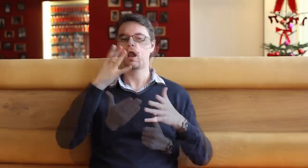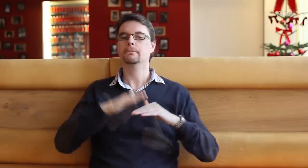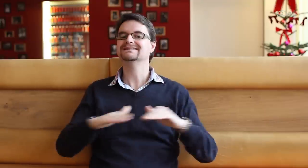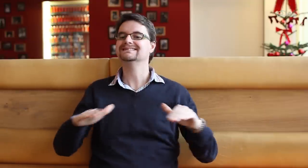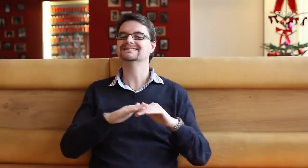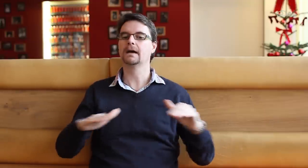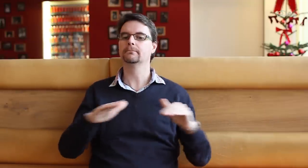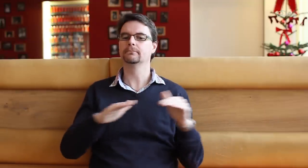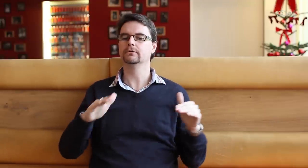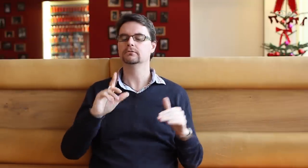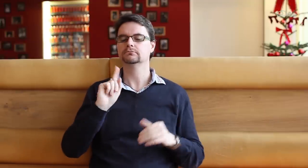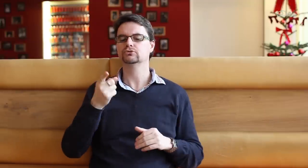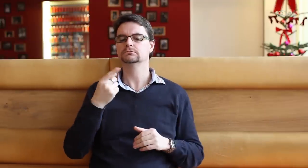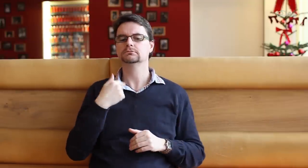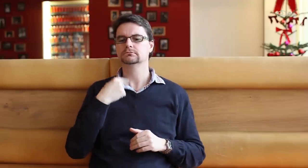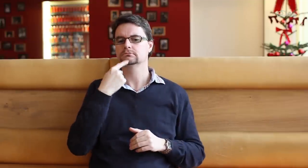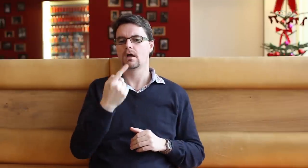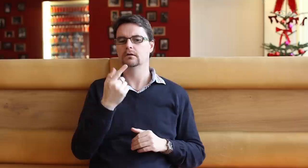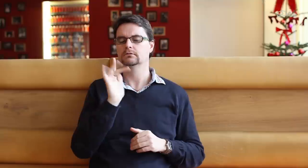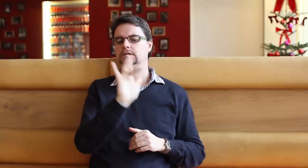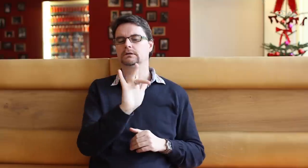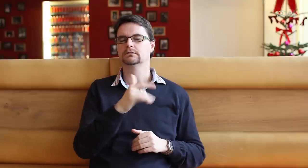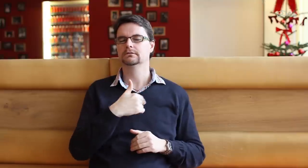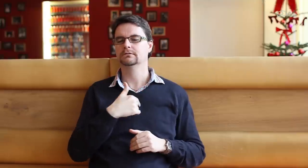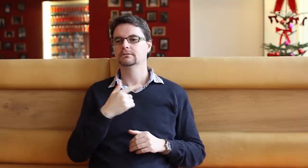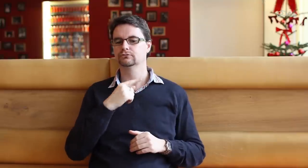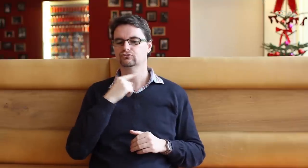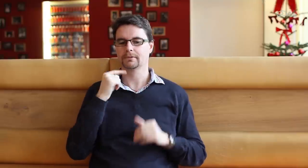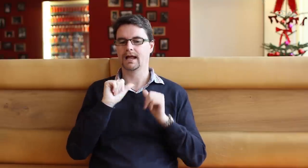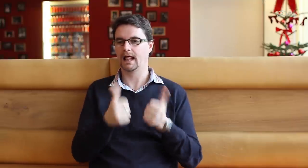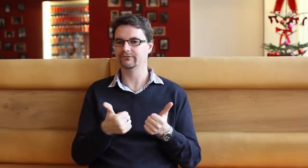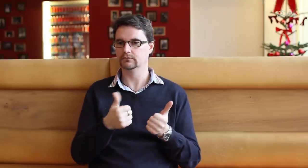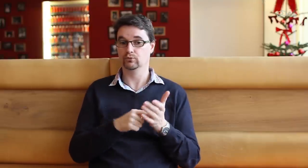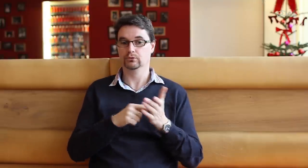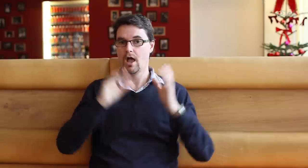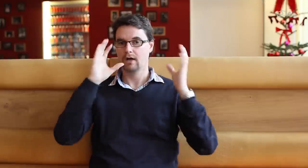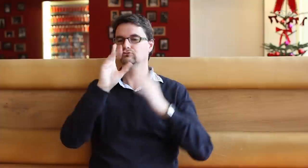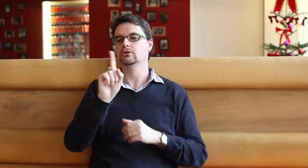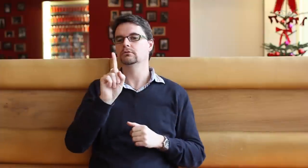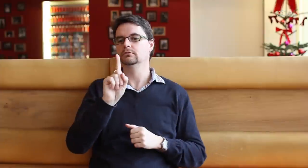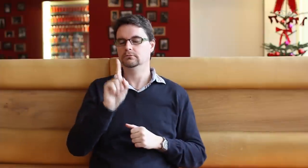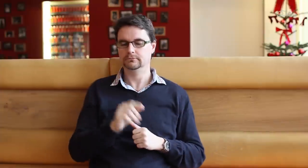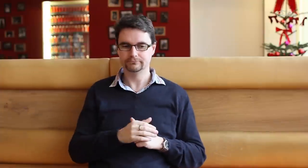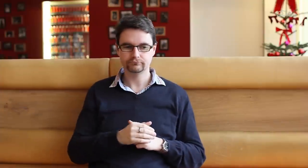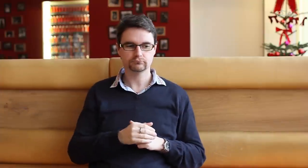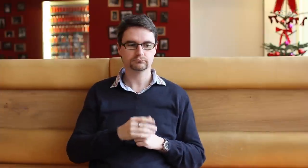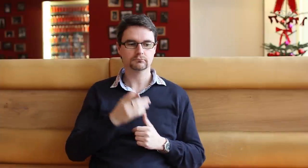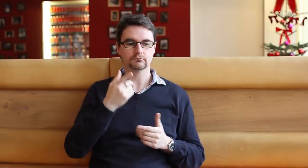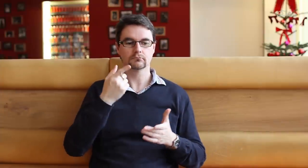Im Prinzip muss ich sagen, ich bin gegen Sterbehilfe beim Usher-Syndrom.